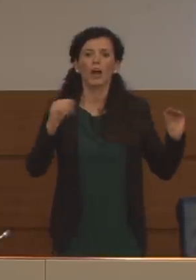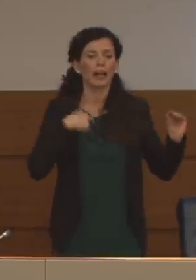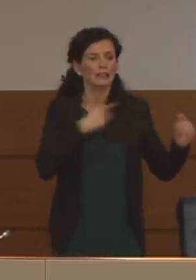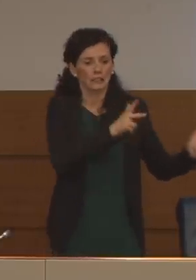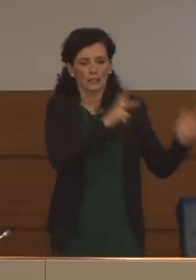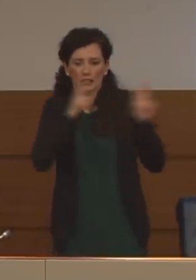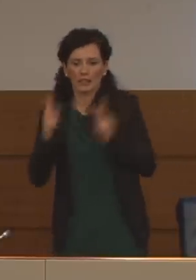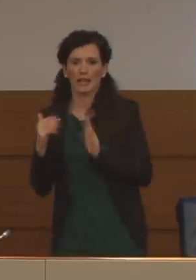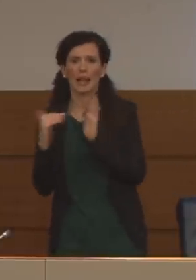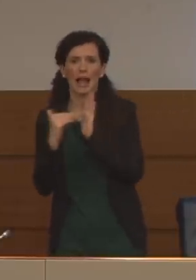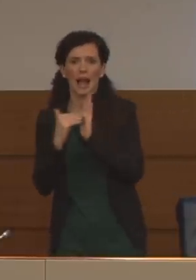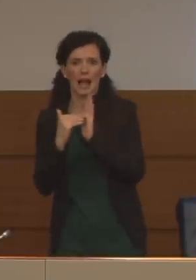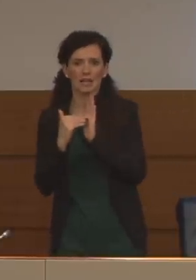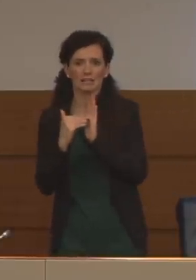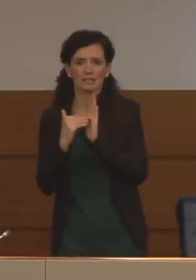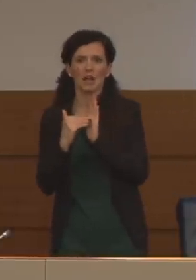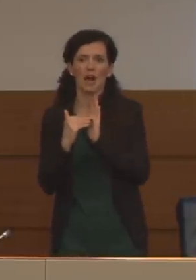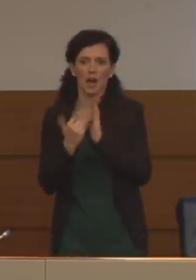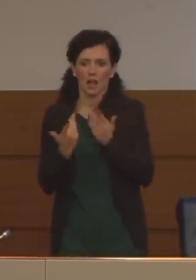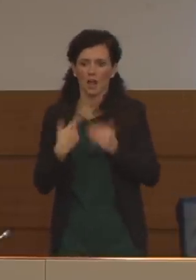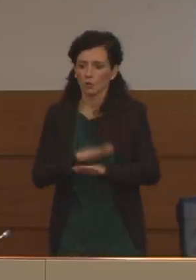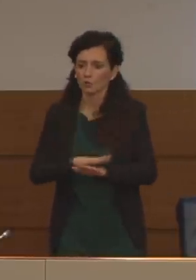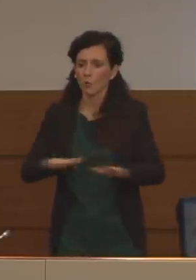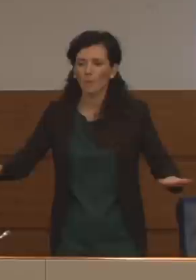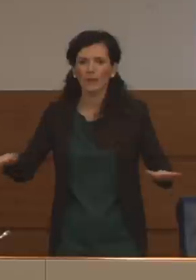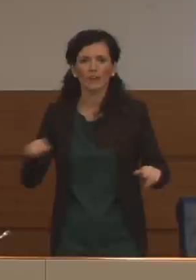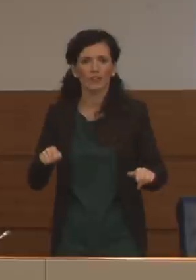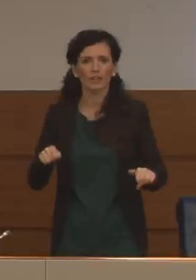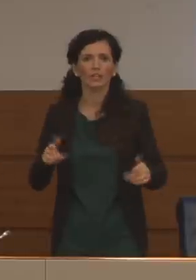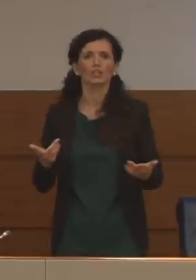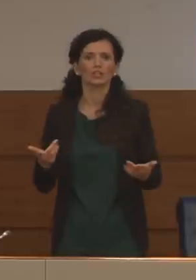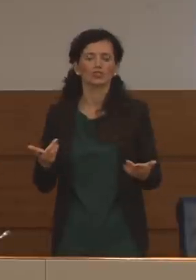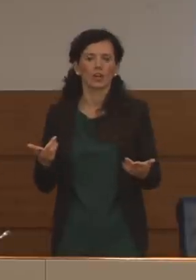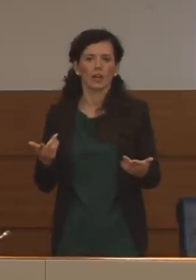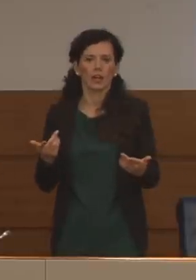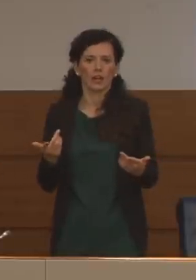sono superfici che devono essere contaminate